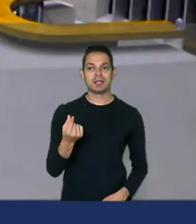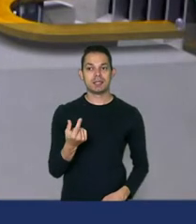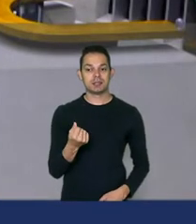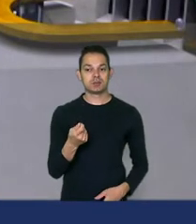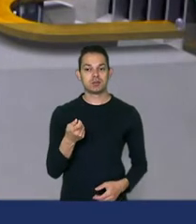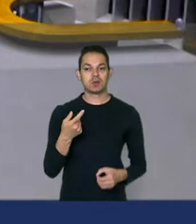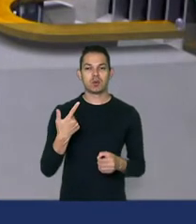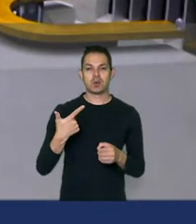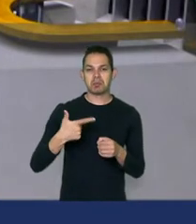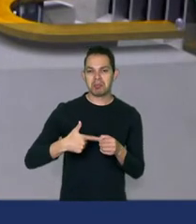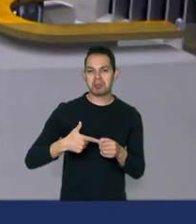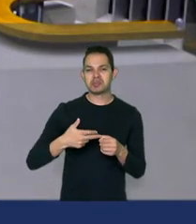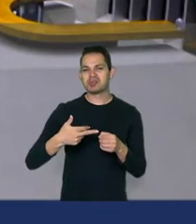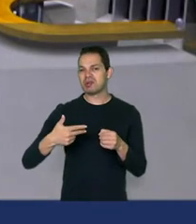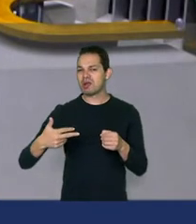PREÇOS DE COMBUSTÍVEIS E